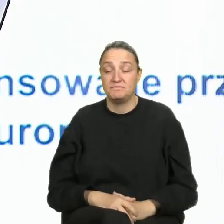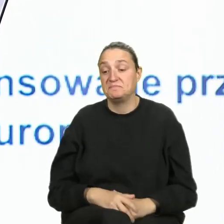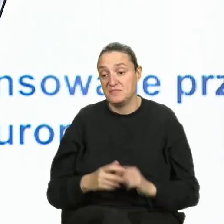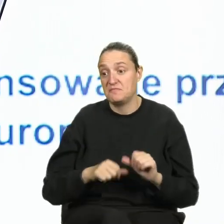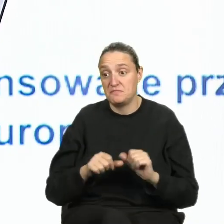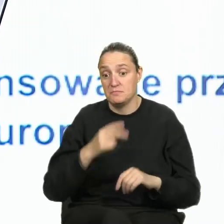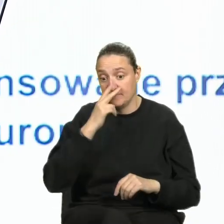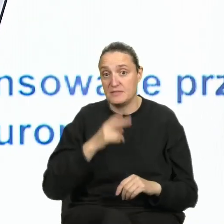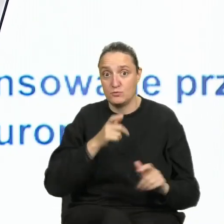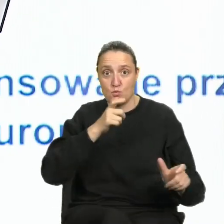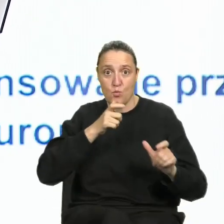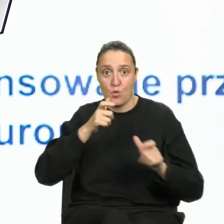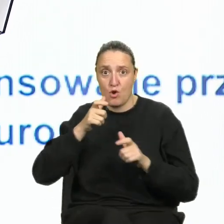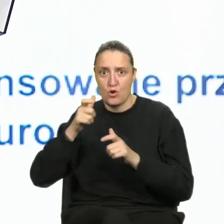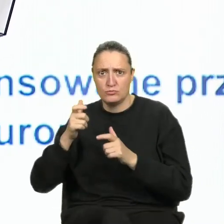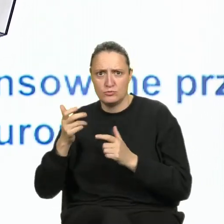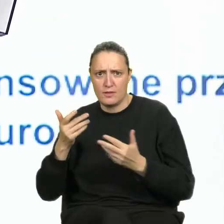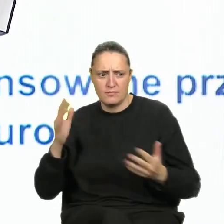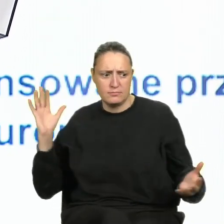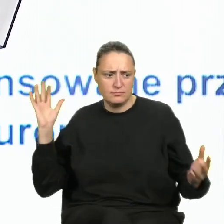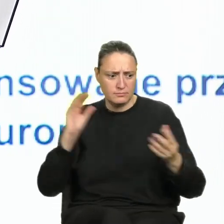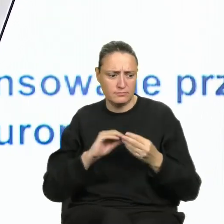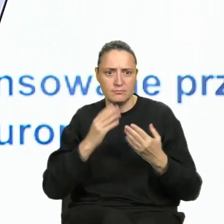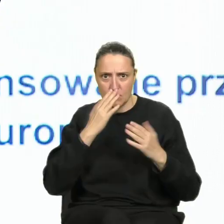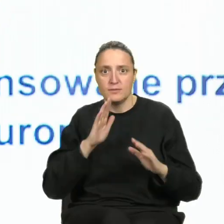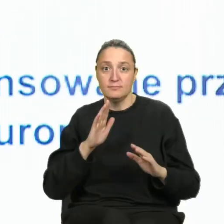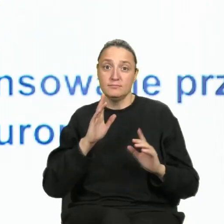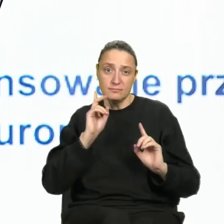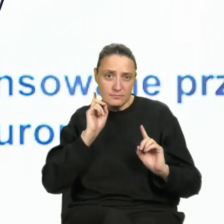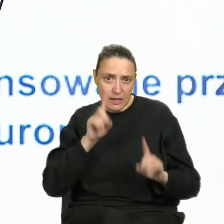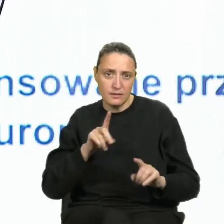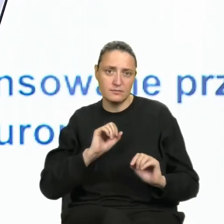że realne działania i wpływ pracy